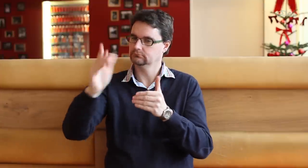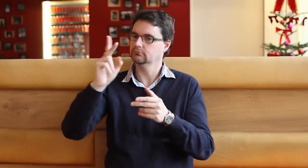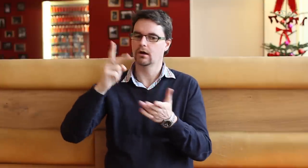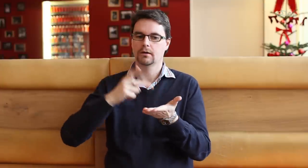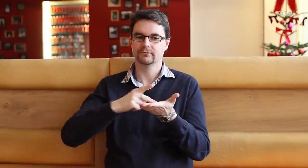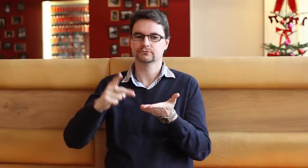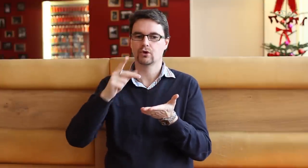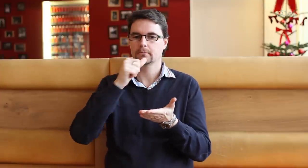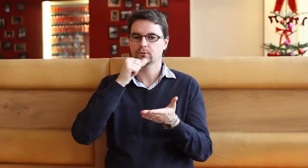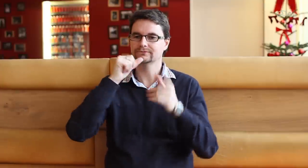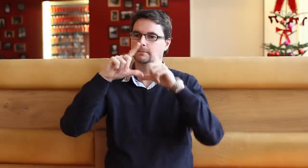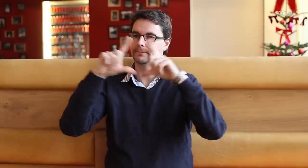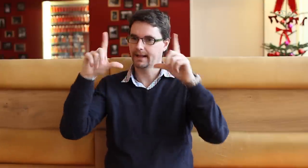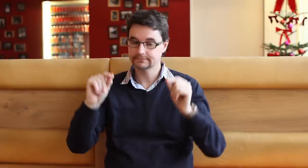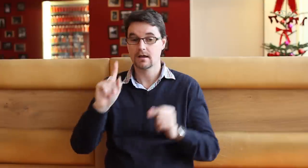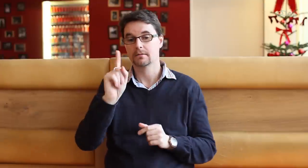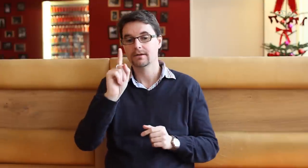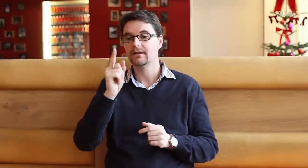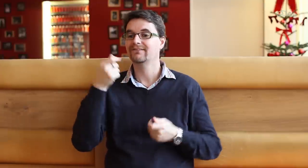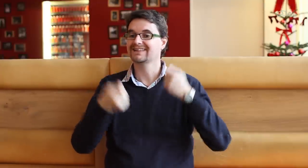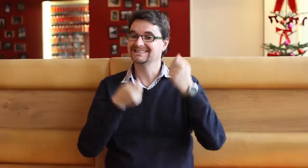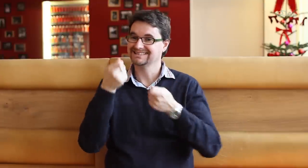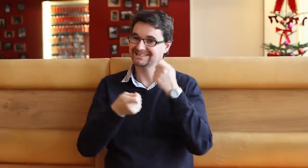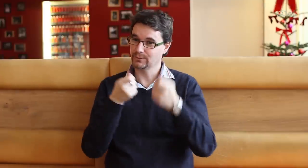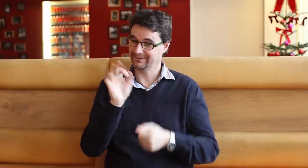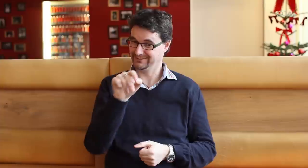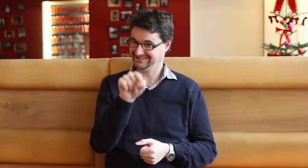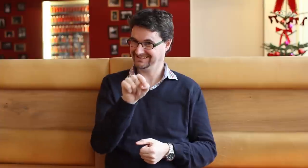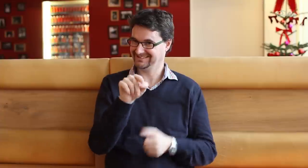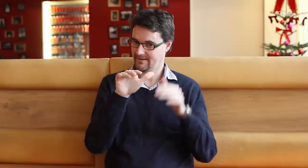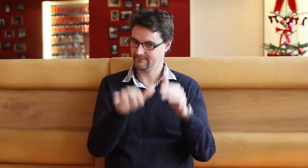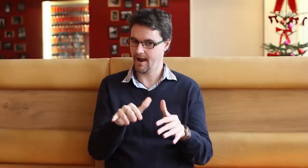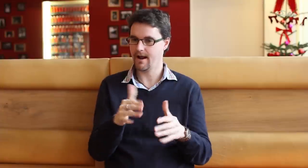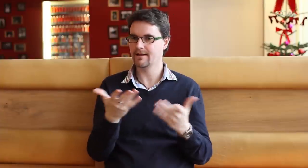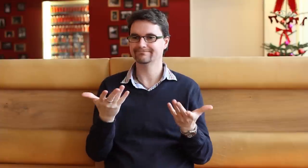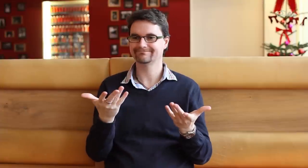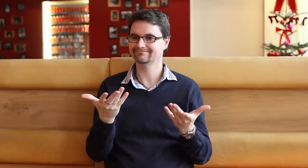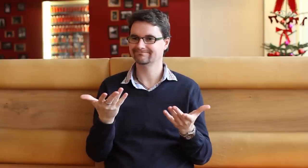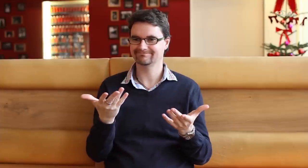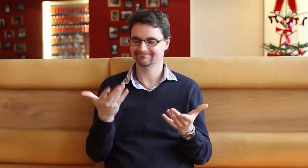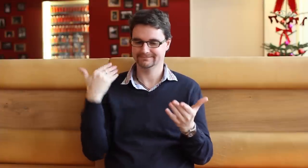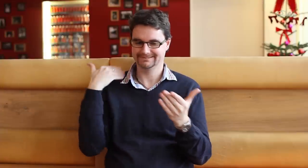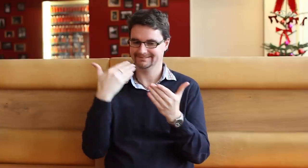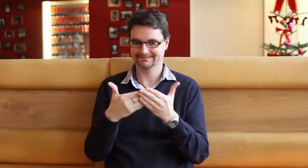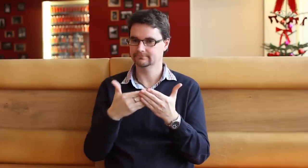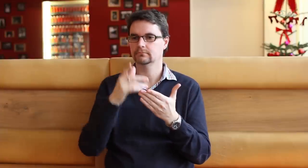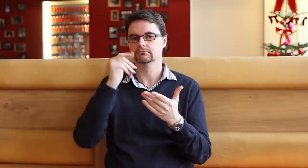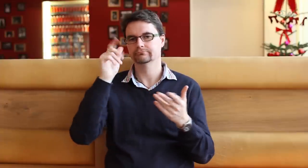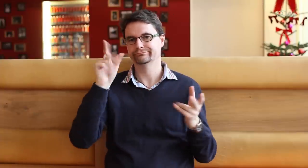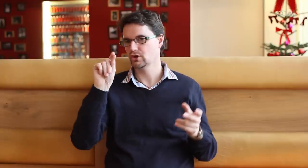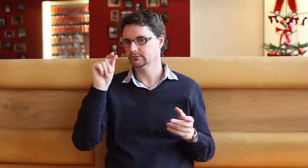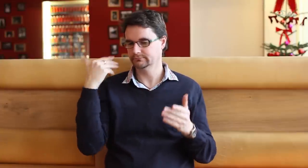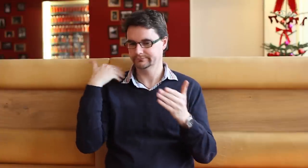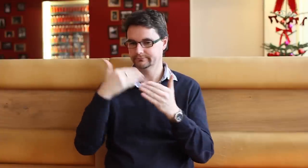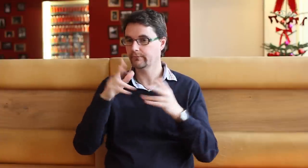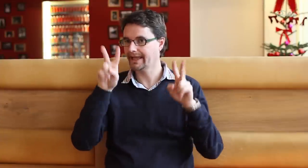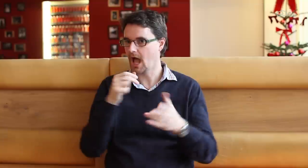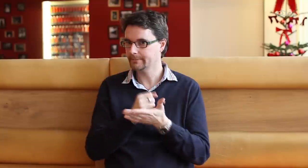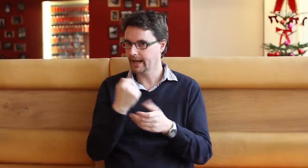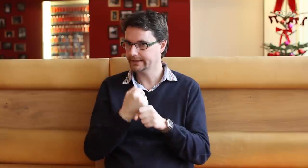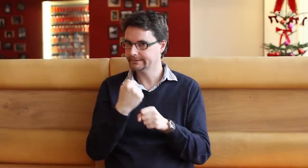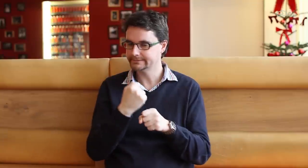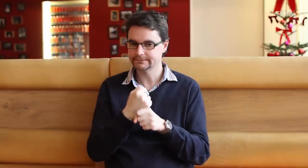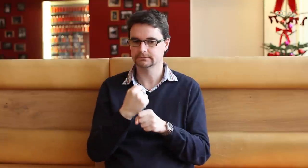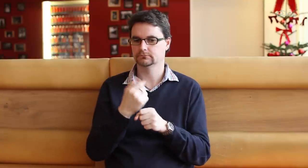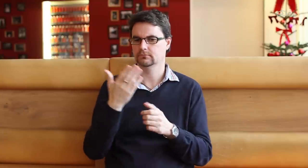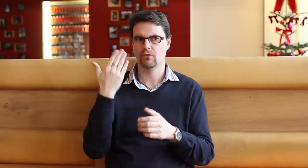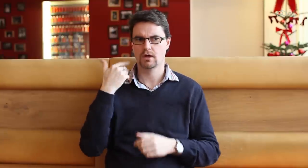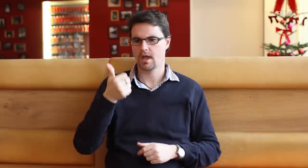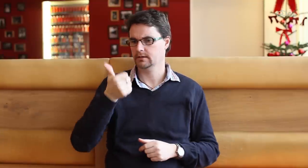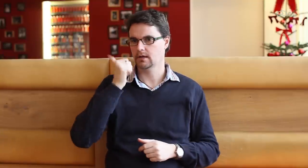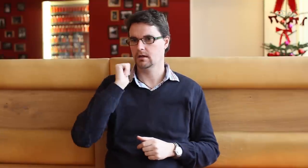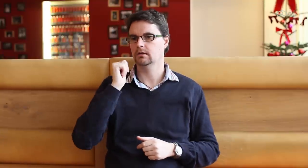Dazu soll es bald auch ein professionelles Berufsbild geben. Aber die Finanzierung für ihre Einsätze ist bis jetzt nicht gesichert. Das heißt, bisher läuft das ehrenamtlich.